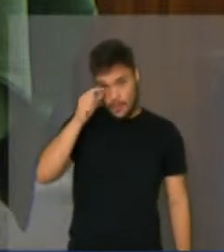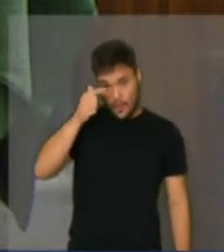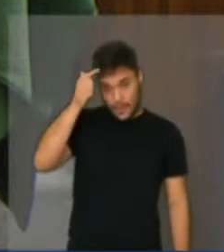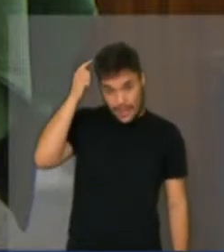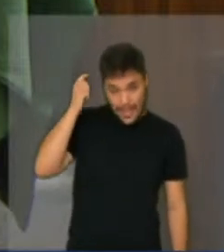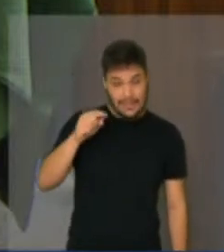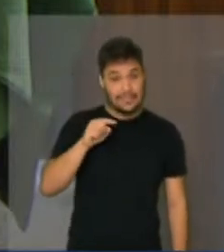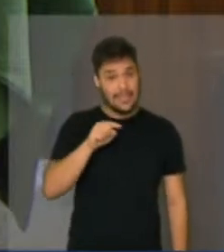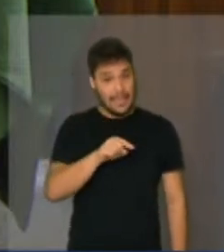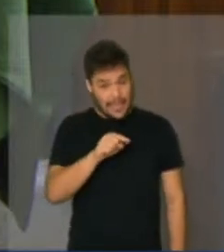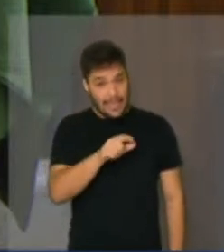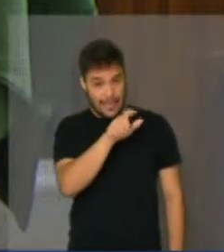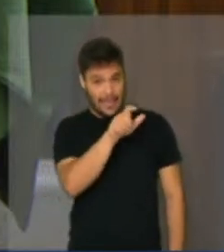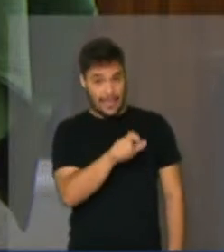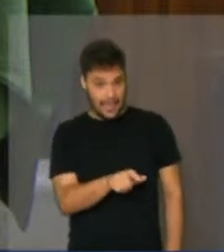GUEDES COMPÔS OS SEUS... O SEU MINISTÉRIO COM QUADROS